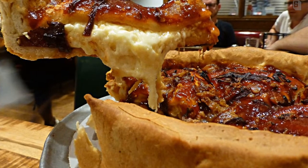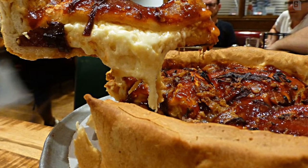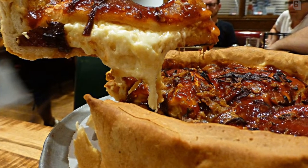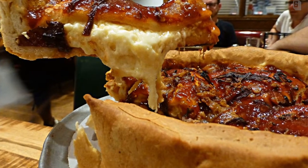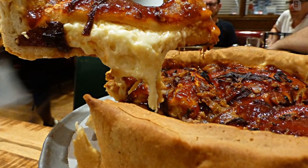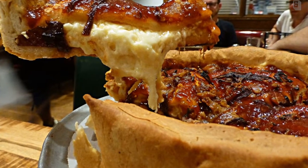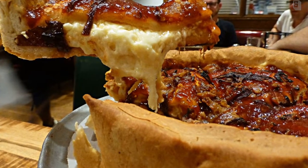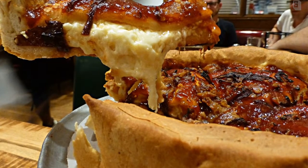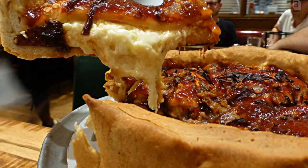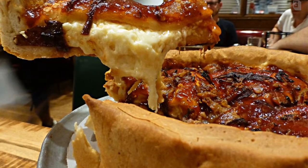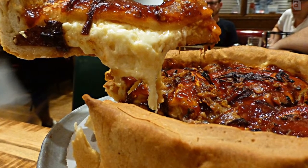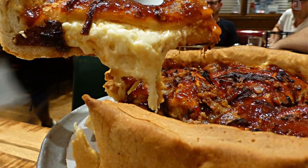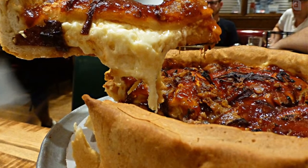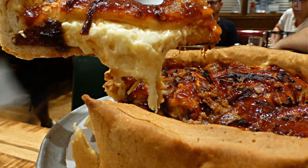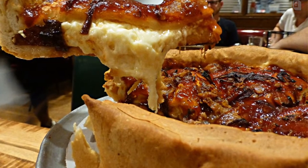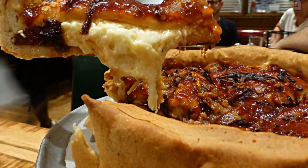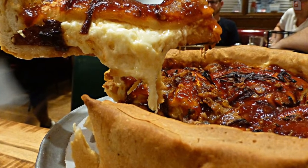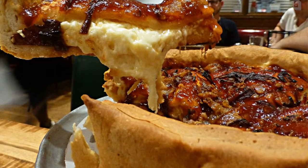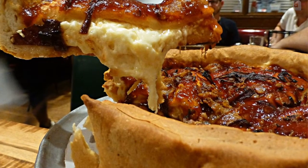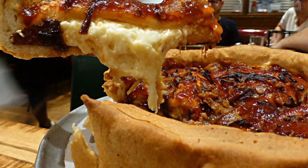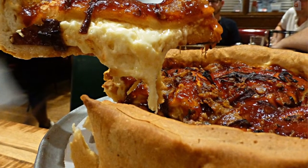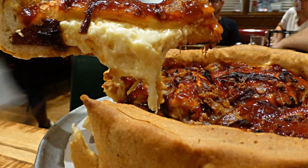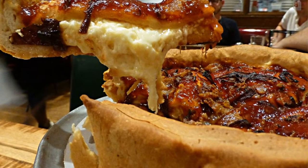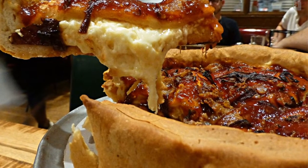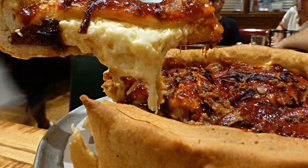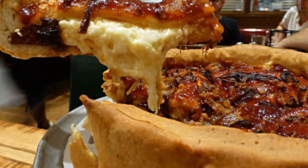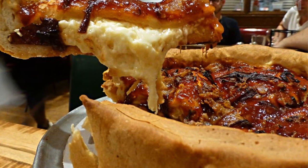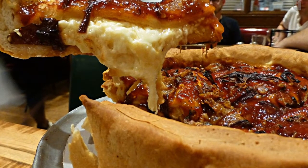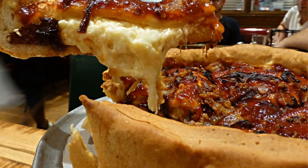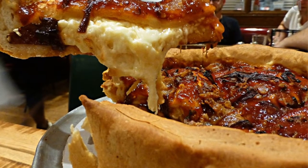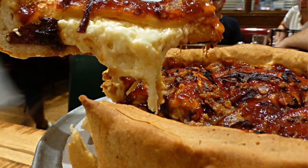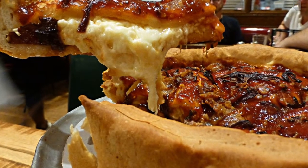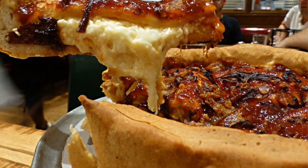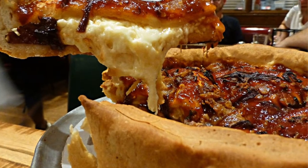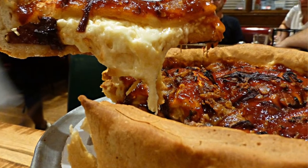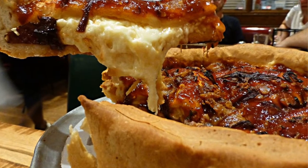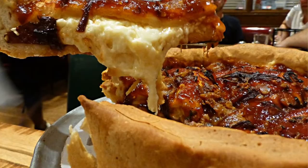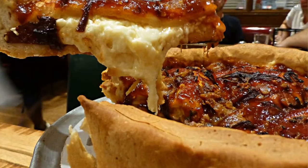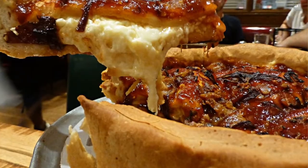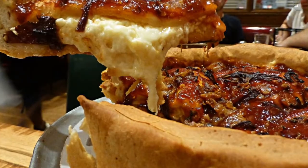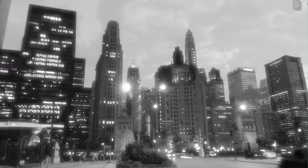chicago is bij mij elk jaar een tip omdat het nu eenmaal een beetje verliefd ben op chicago boven of eerlijk gezegd moet ik zeggen